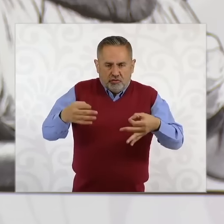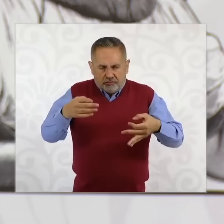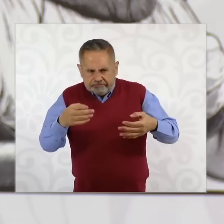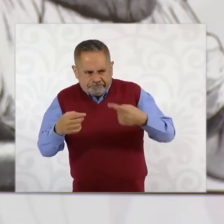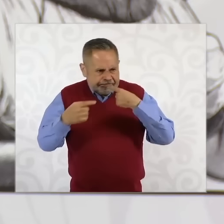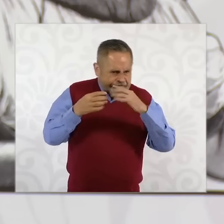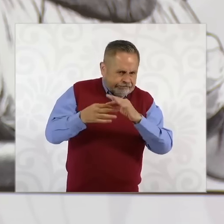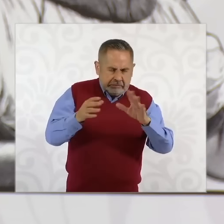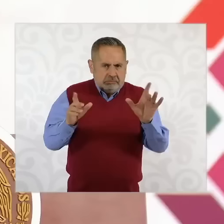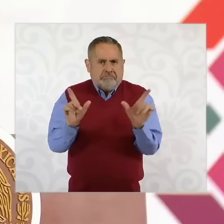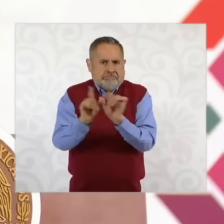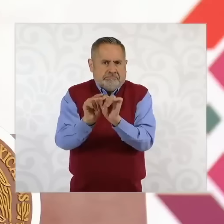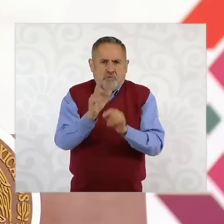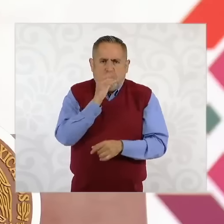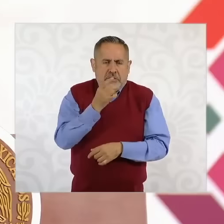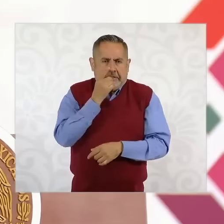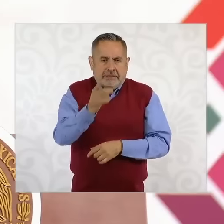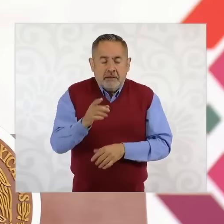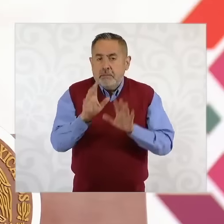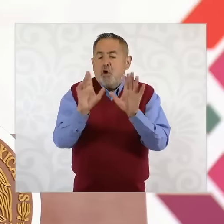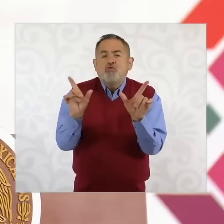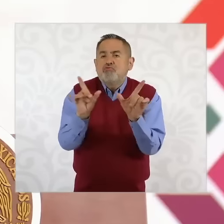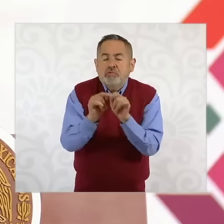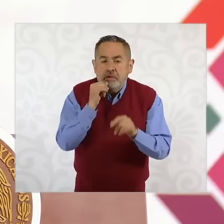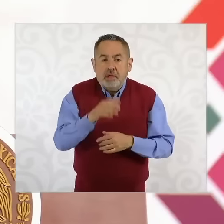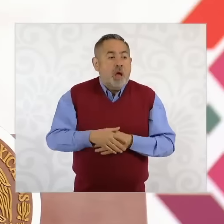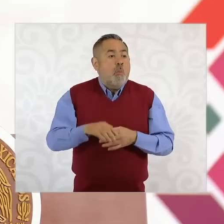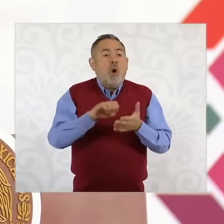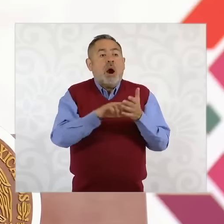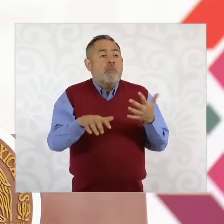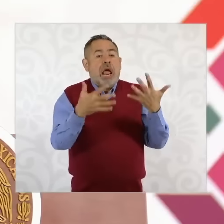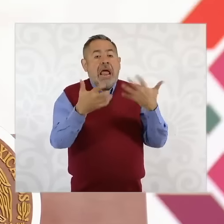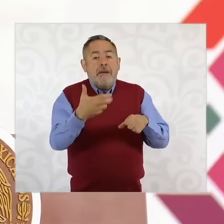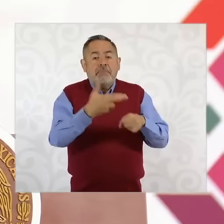Lo que se puede decir es que cuando cualquier empresa se declara en concurso mercantil es